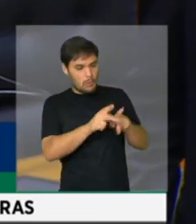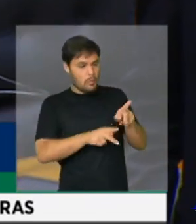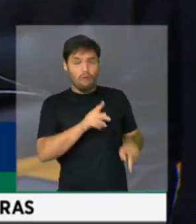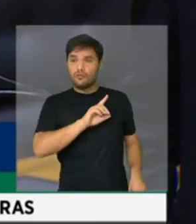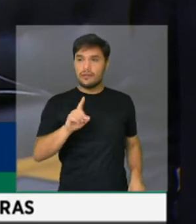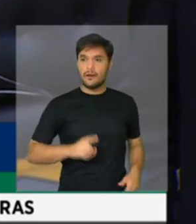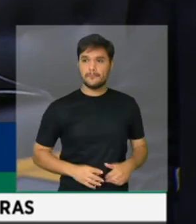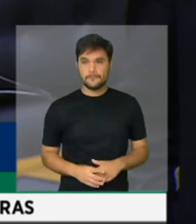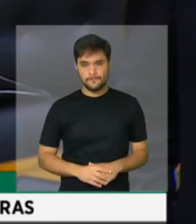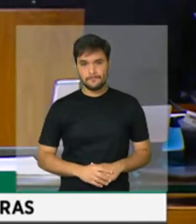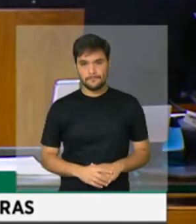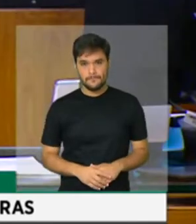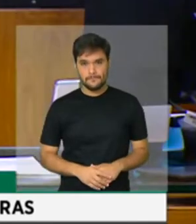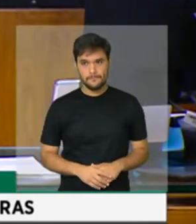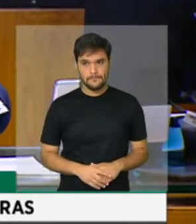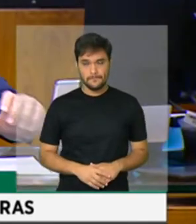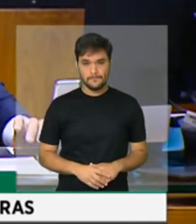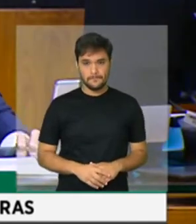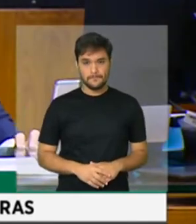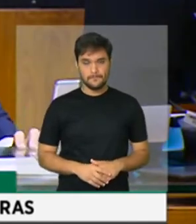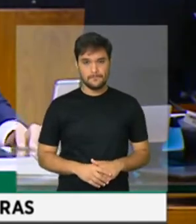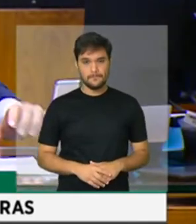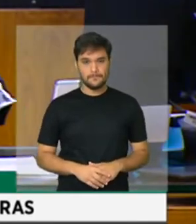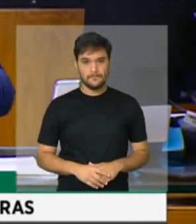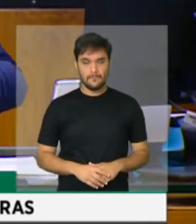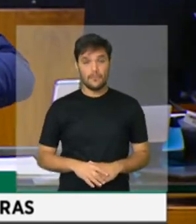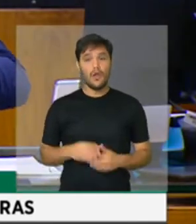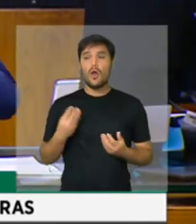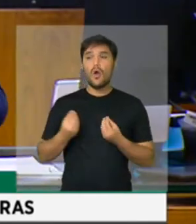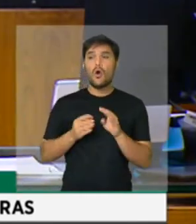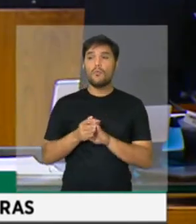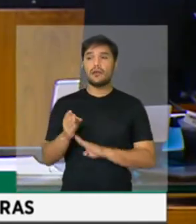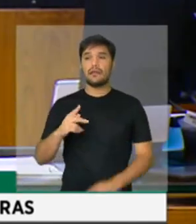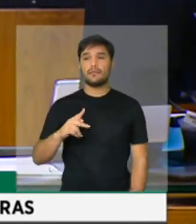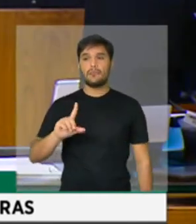NÃO PODE FECHAR OS OLHOS PRO POVO-- [INTERRUPÇÃO NO ÁUDIO] -- [PRESIDENTE]: COMO